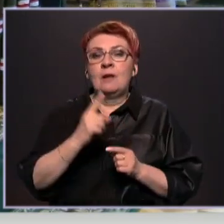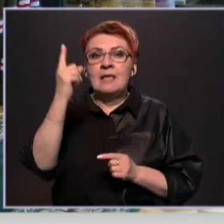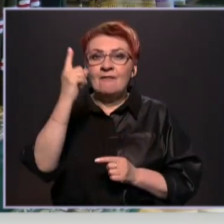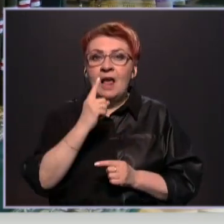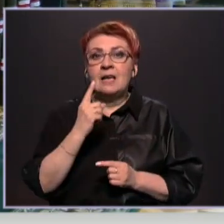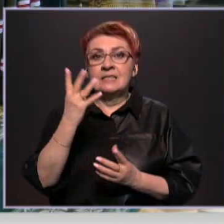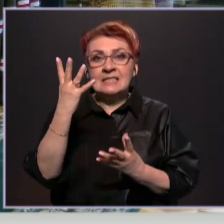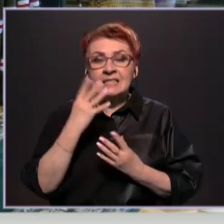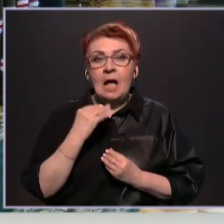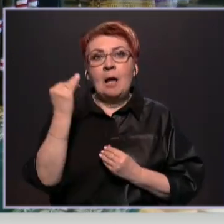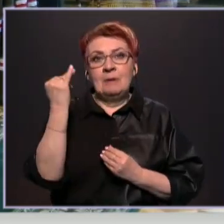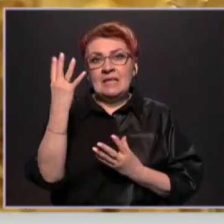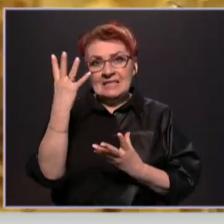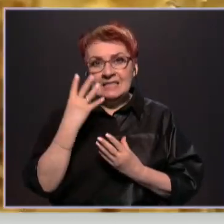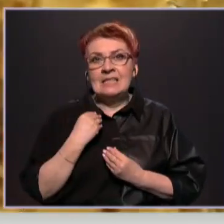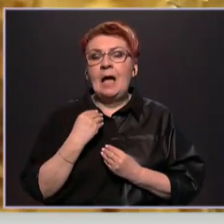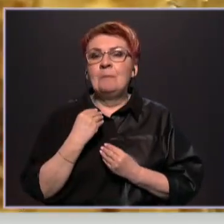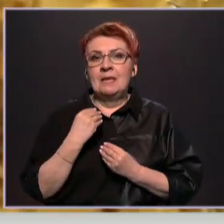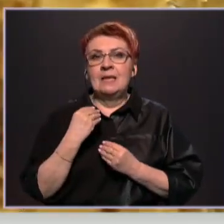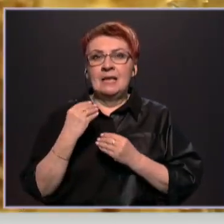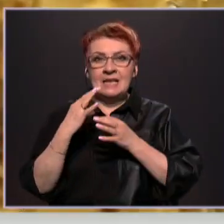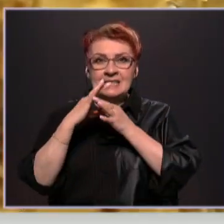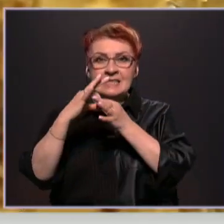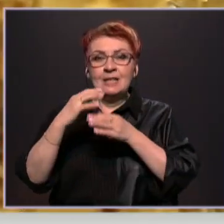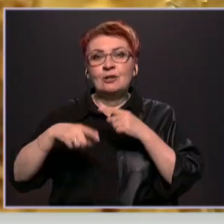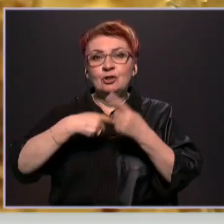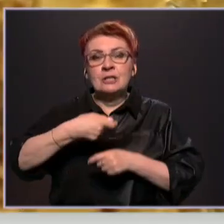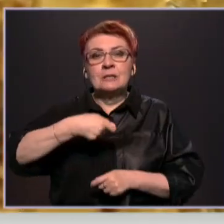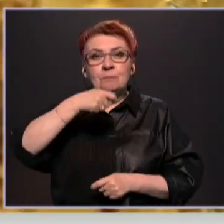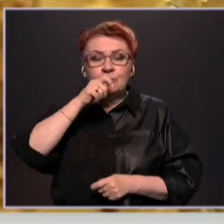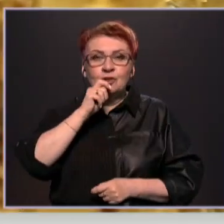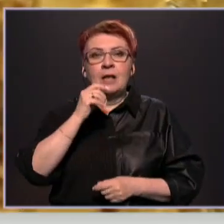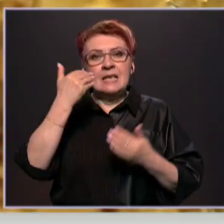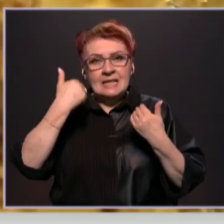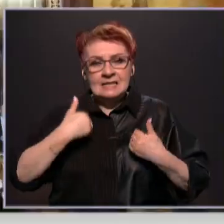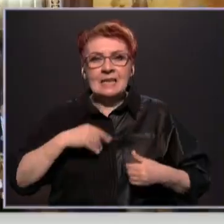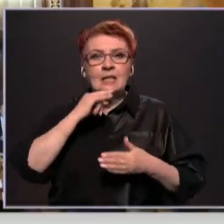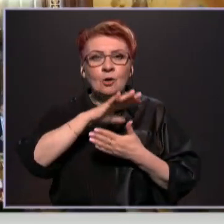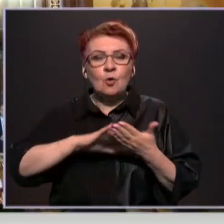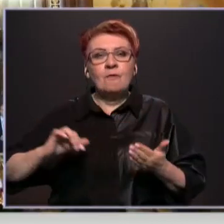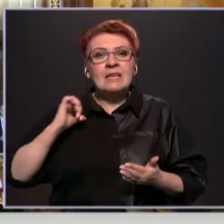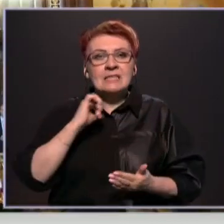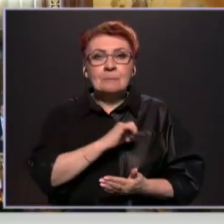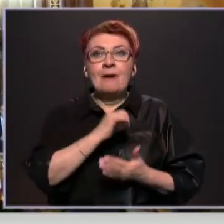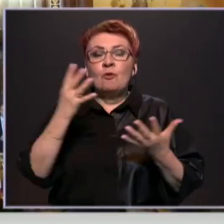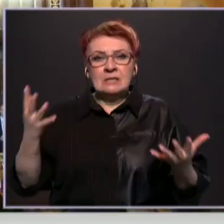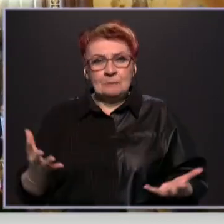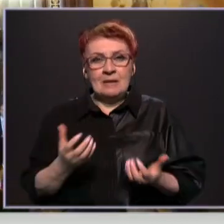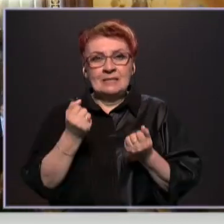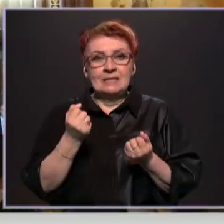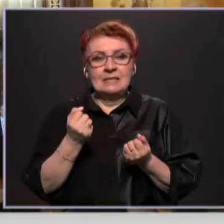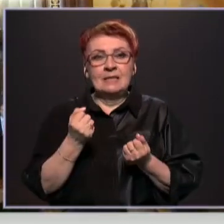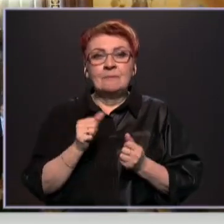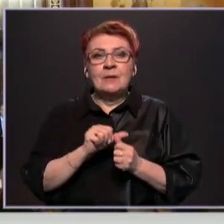соединяется через причащение тела и крови самого Спасителя особенно в наша судьбоносное время